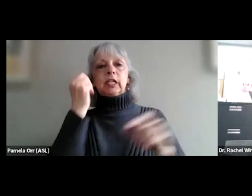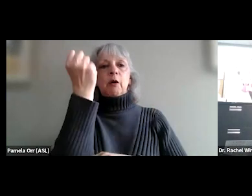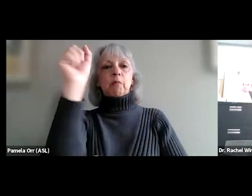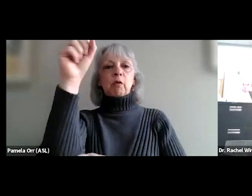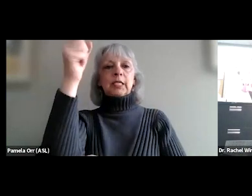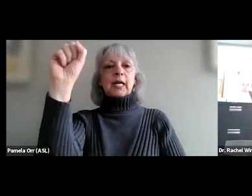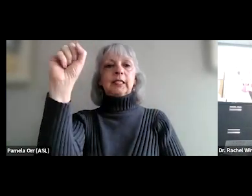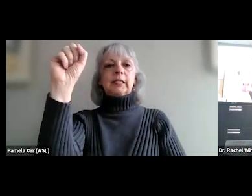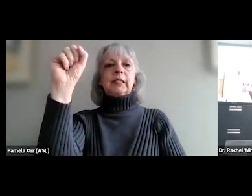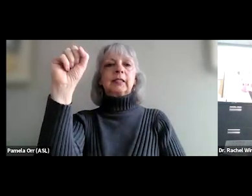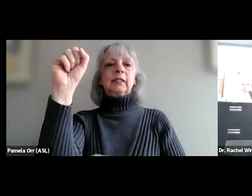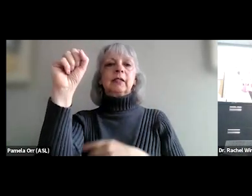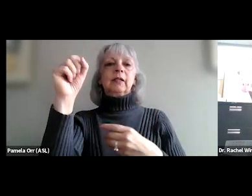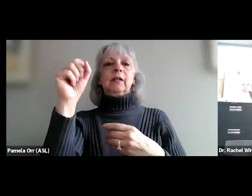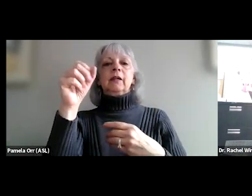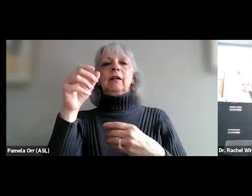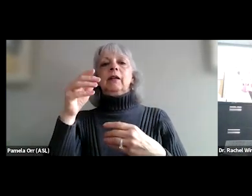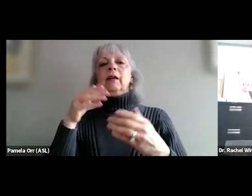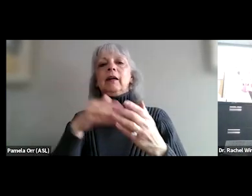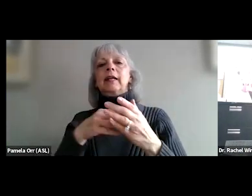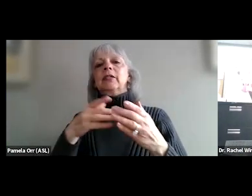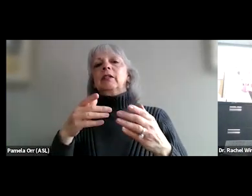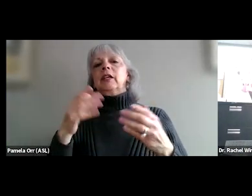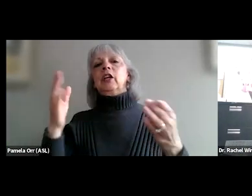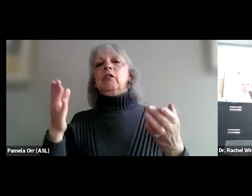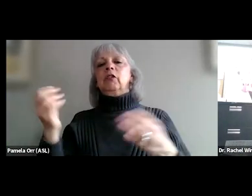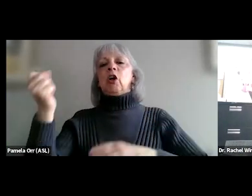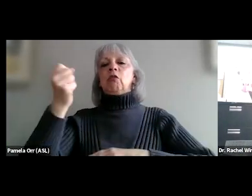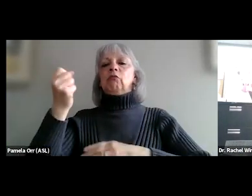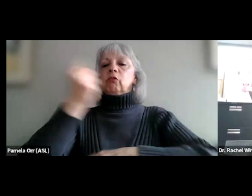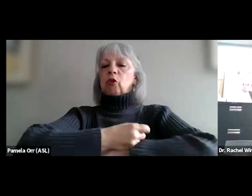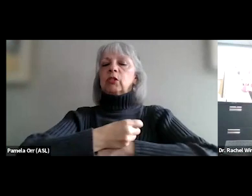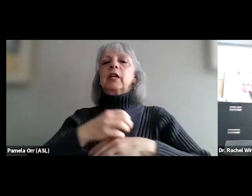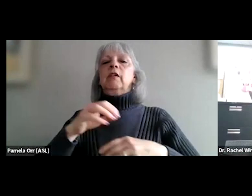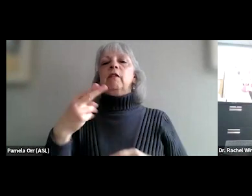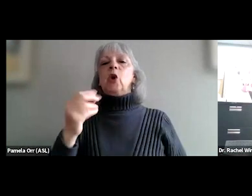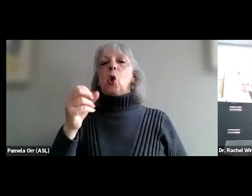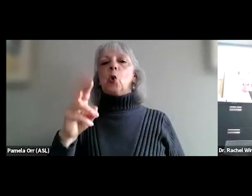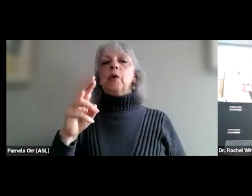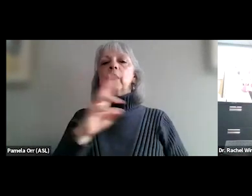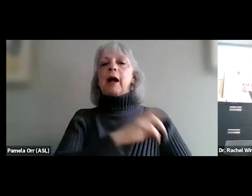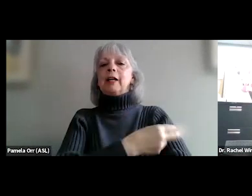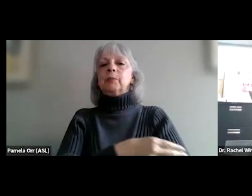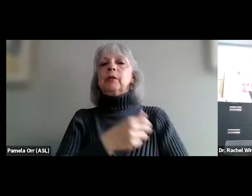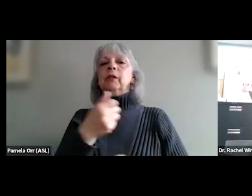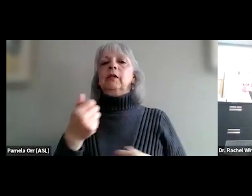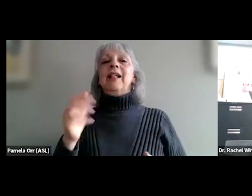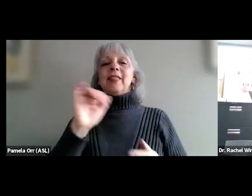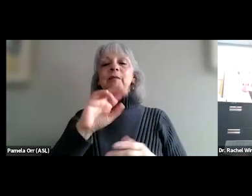a causa o durante el cierre del Hospital Homer G. Phillips en 1979. Ese era el único hospital público para afroamericanos en San Luis